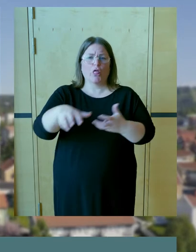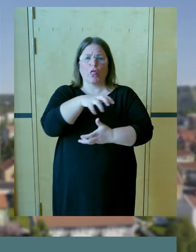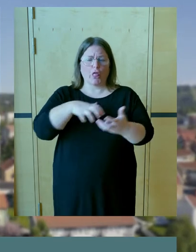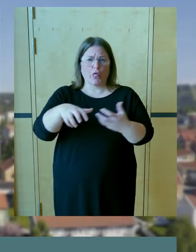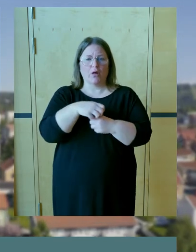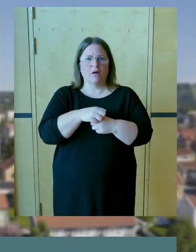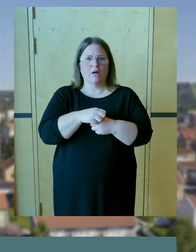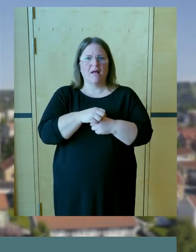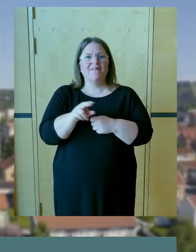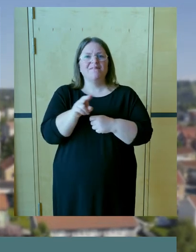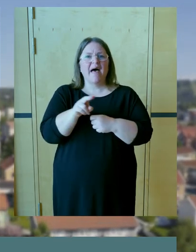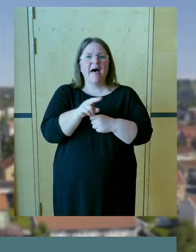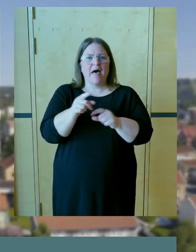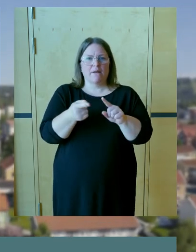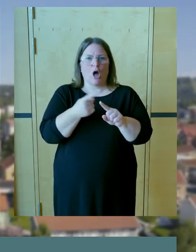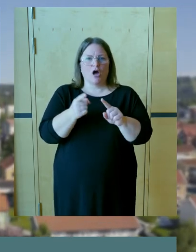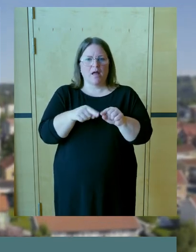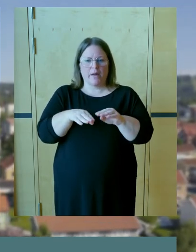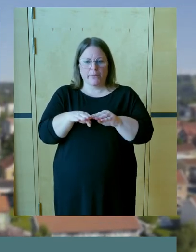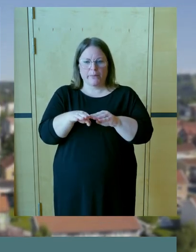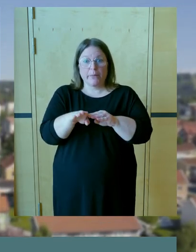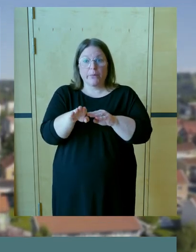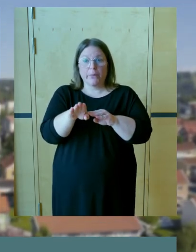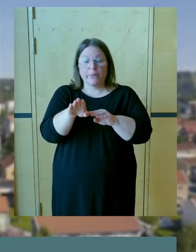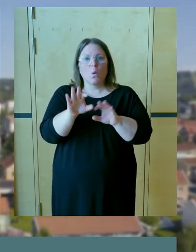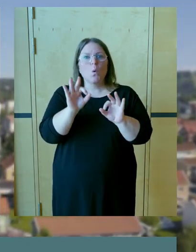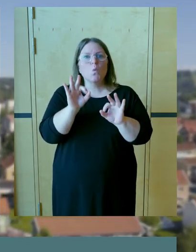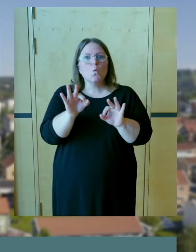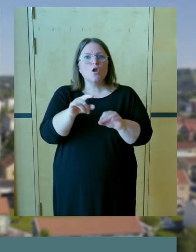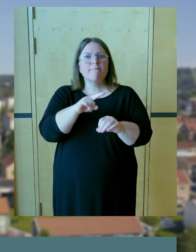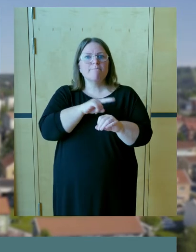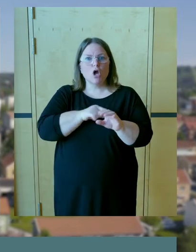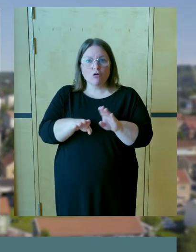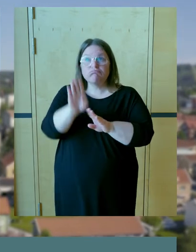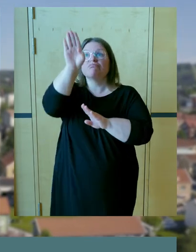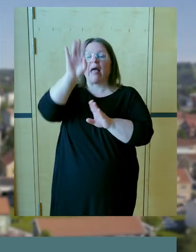Och hur skarpt pekar kurvan Det är det som är det Otroligt viktigt att kunna göra en matchning mot